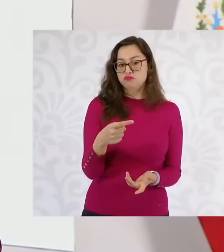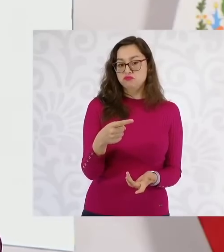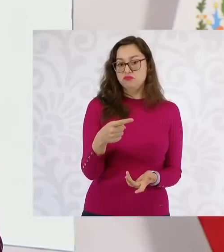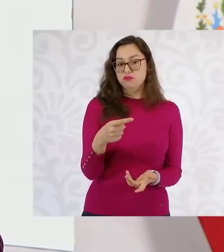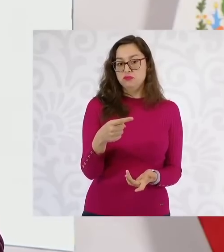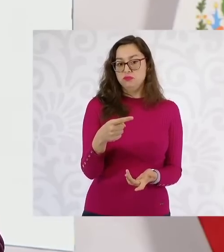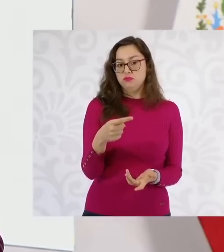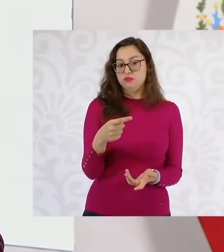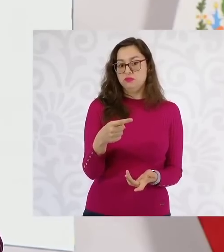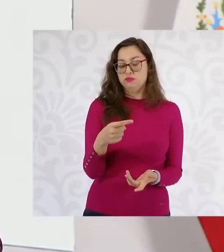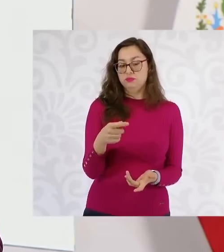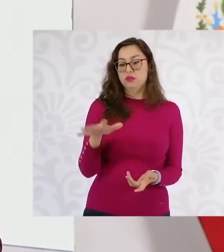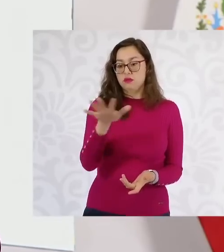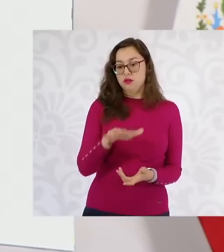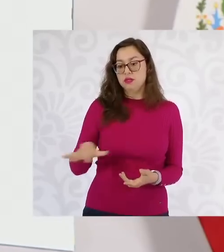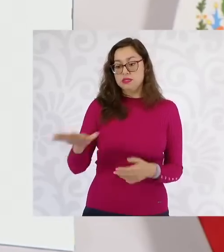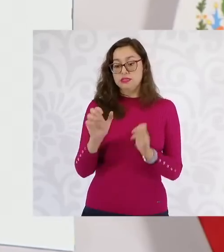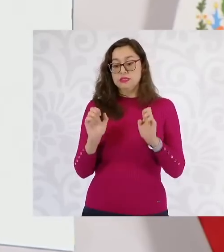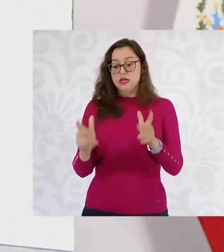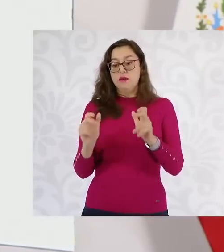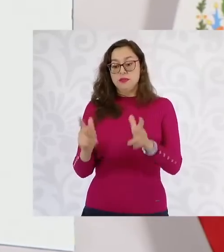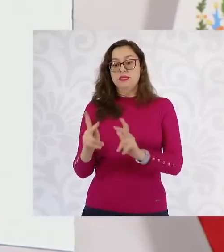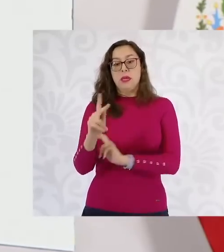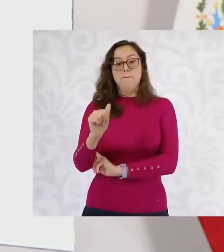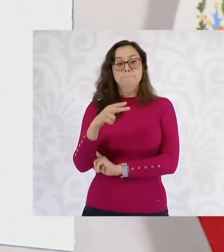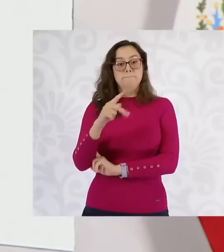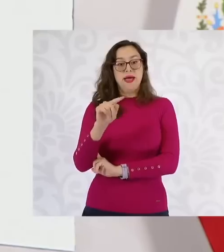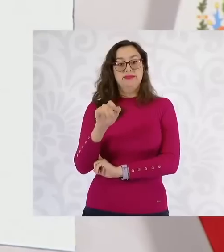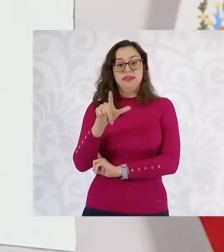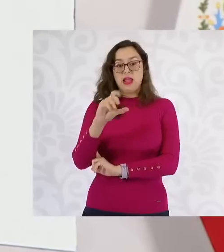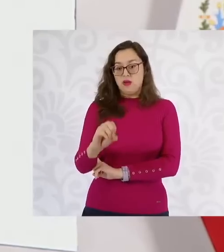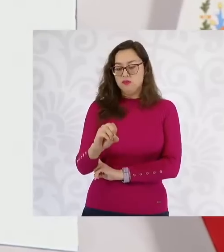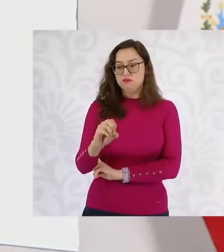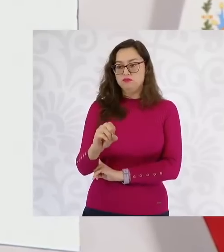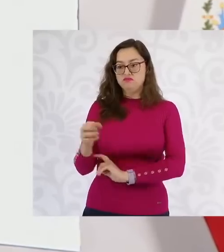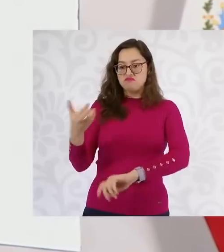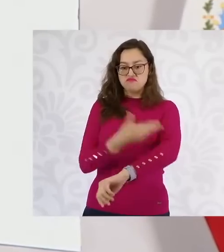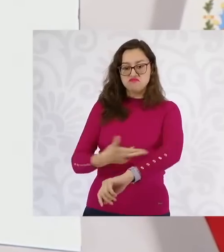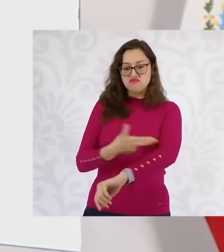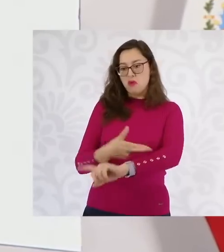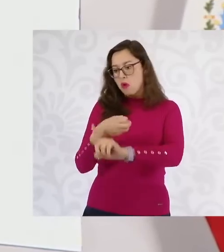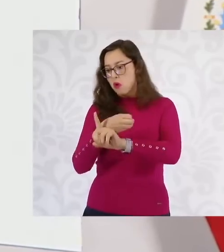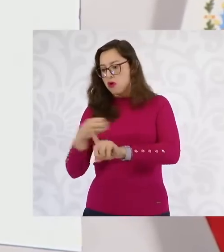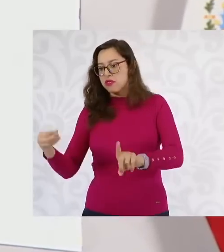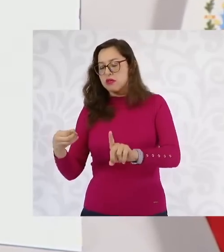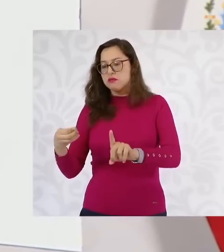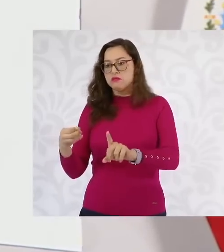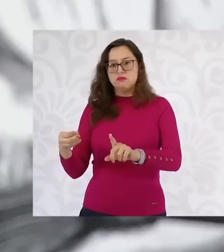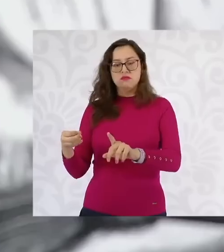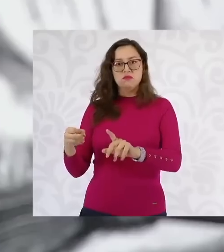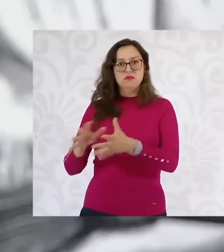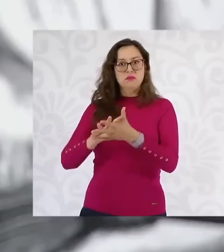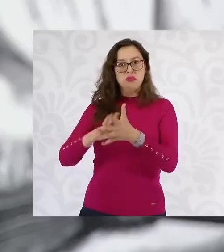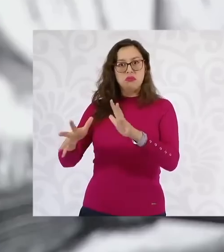pantelo en Chiapas eh Muy bien desarrollada por la secretaria de gobernación y con la participación